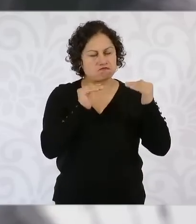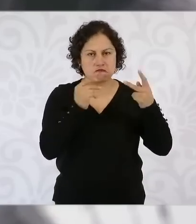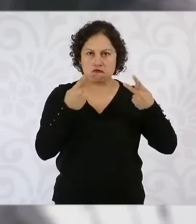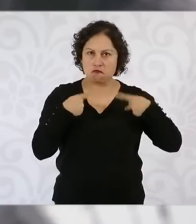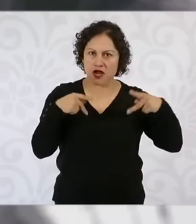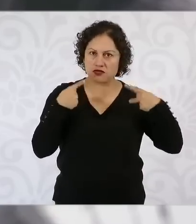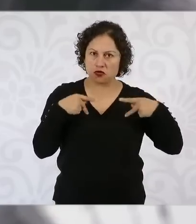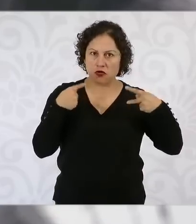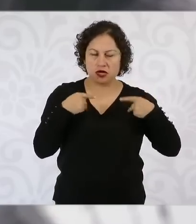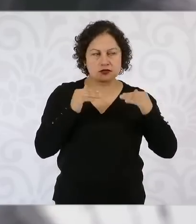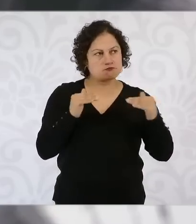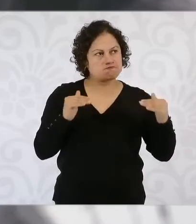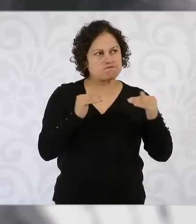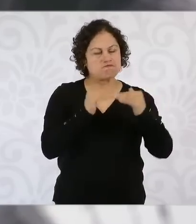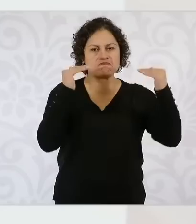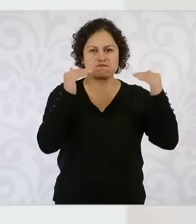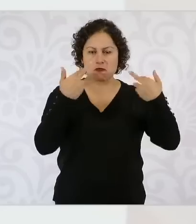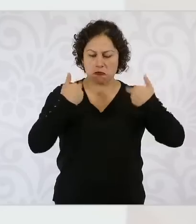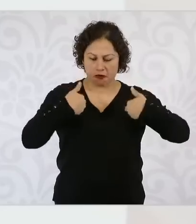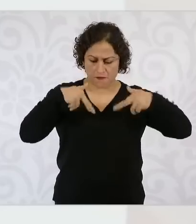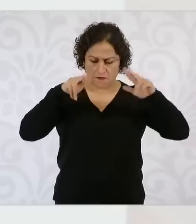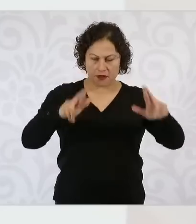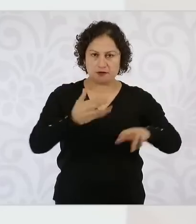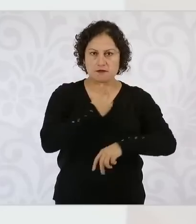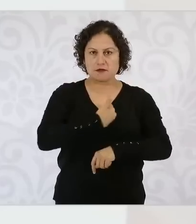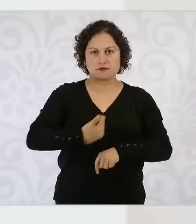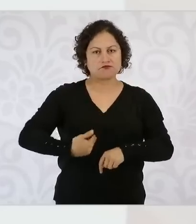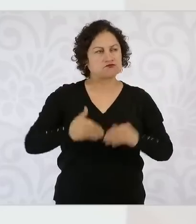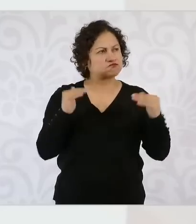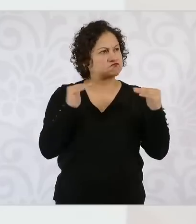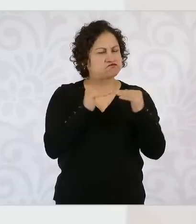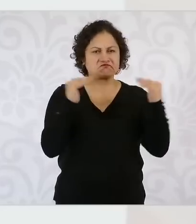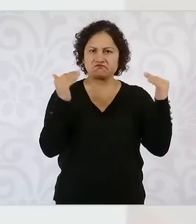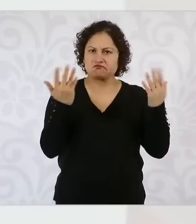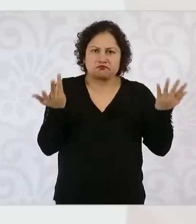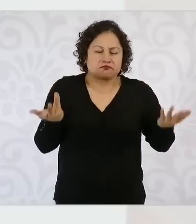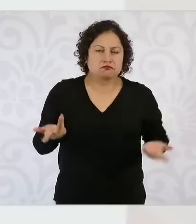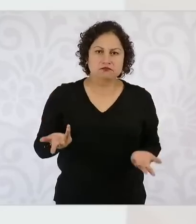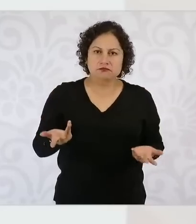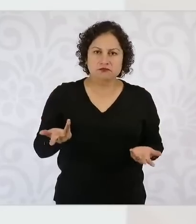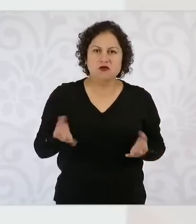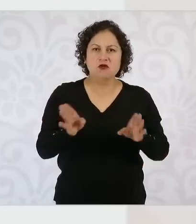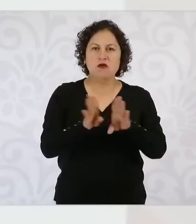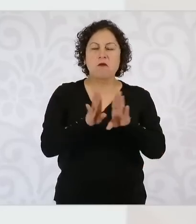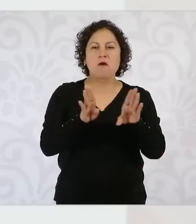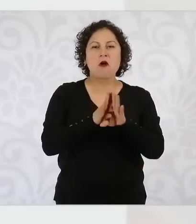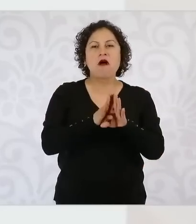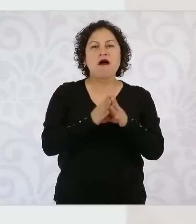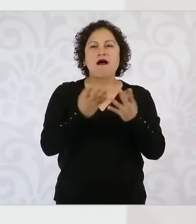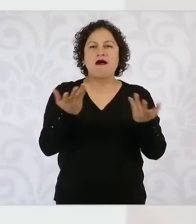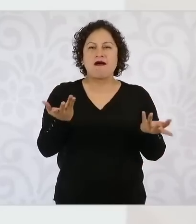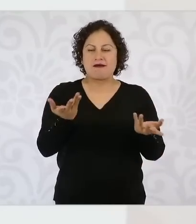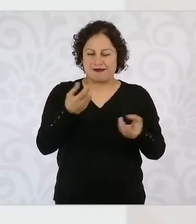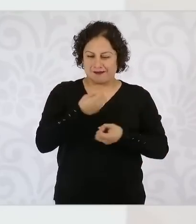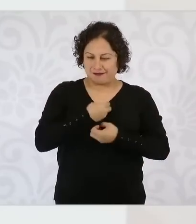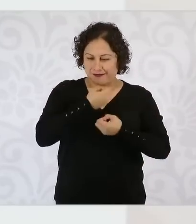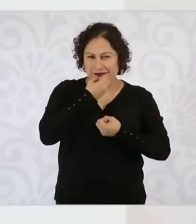por sus presidentes y entonces no no veo que tenga caso hablar en un en un tema personal